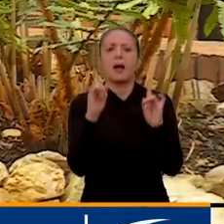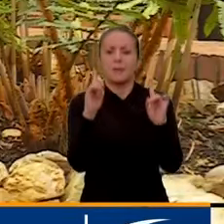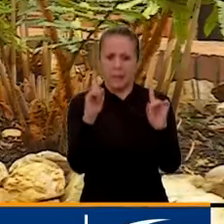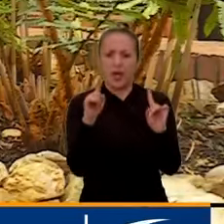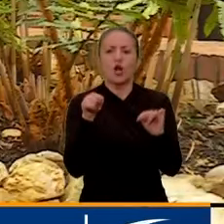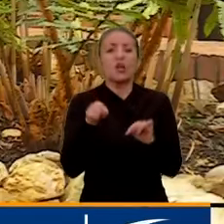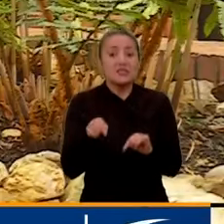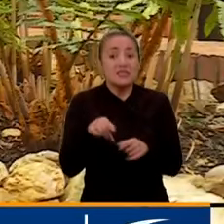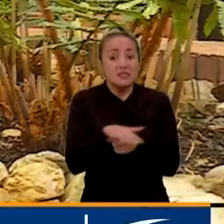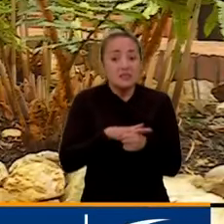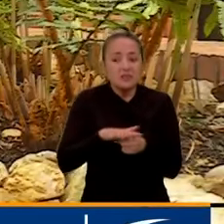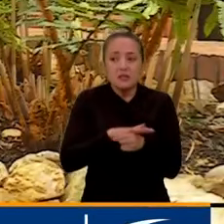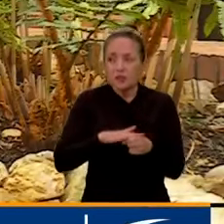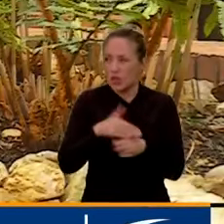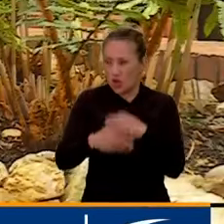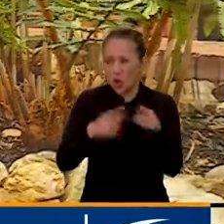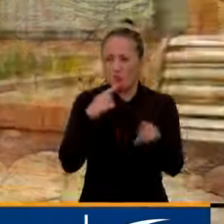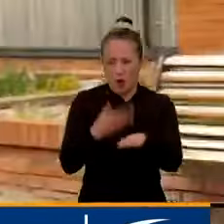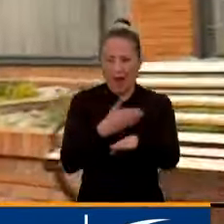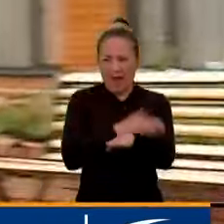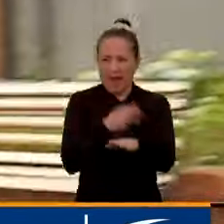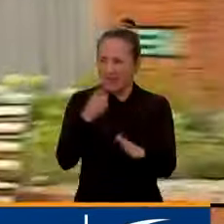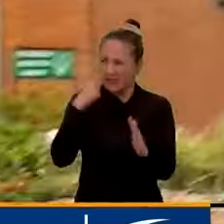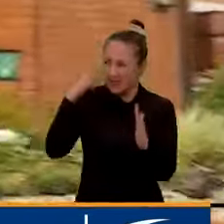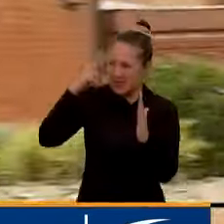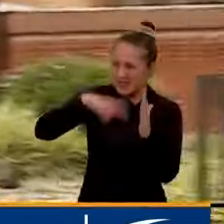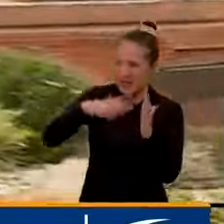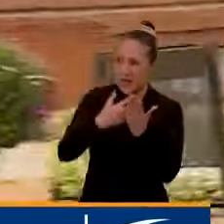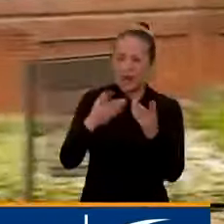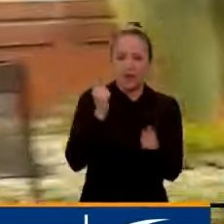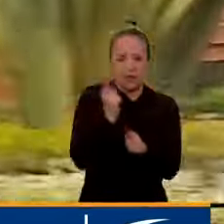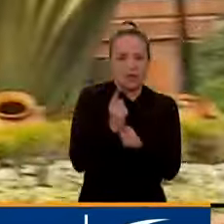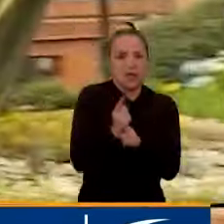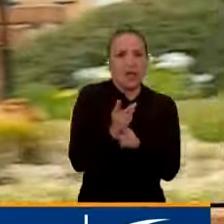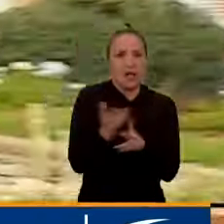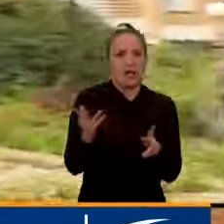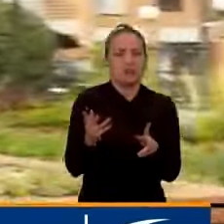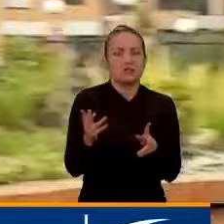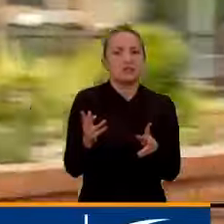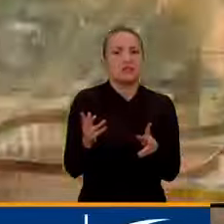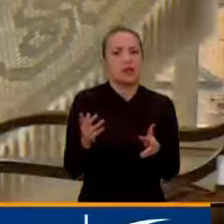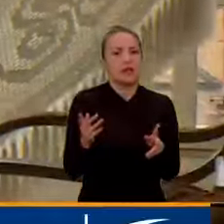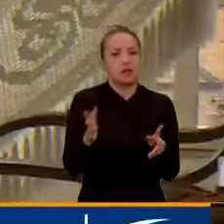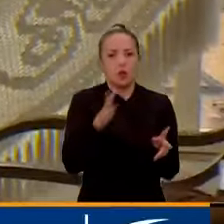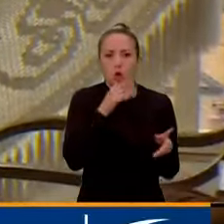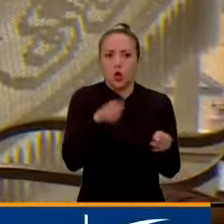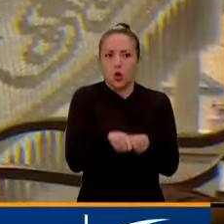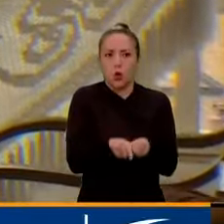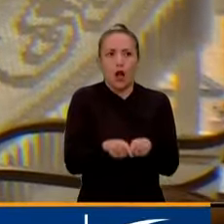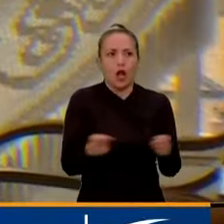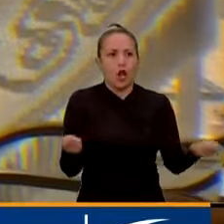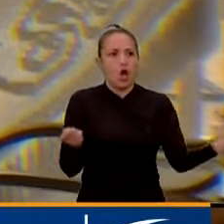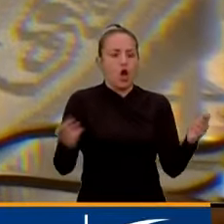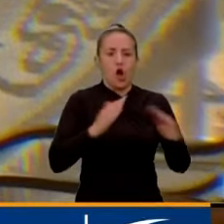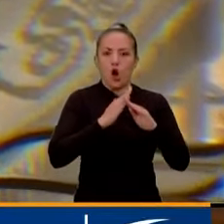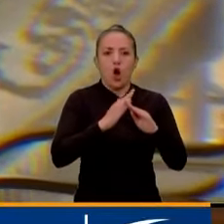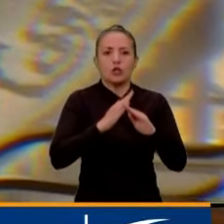hablemos de eso, pero eso es